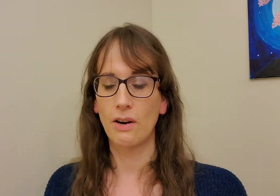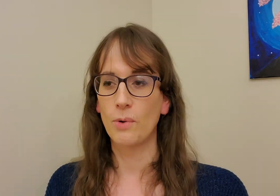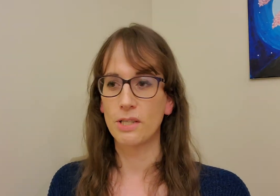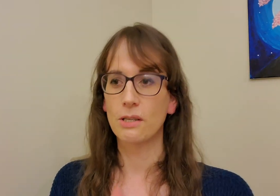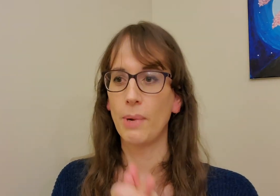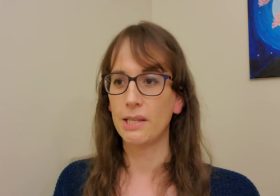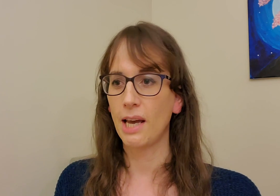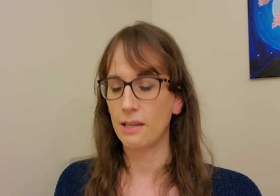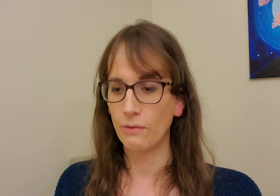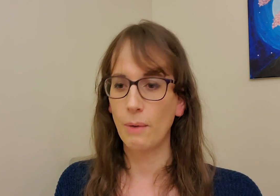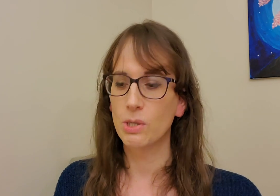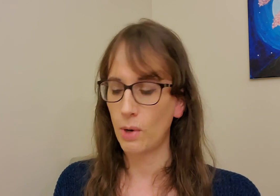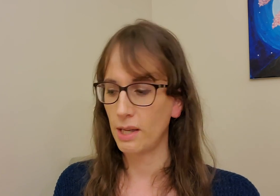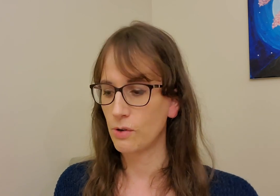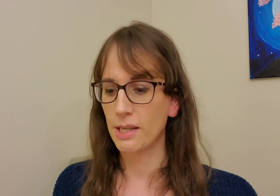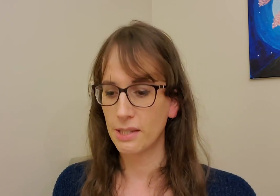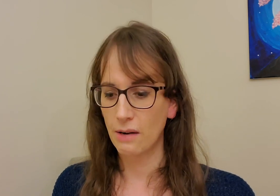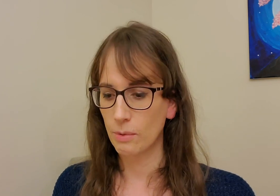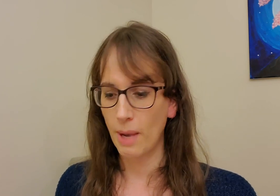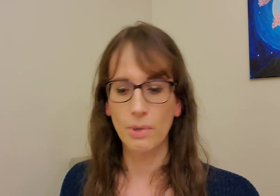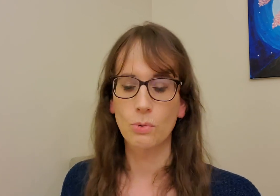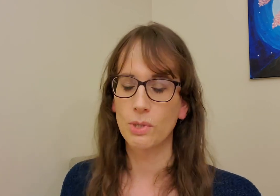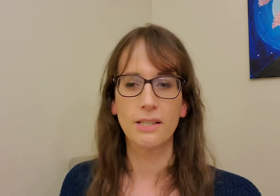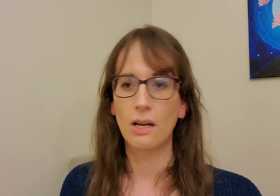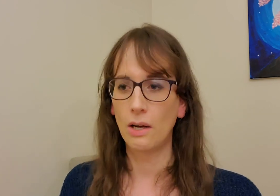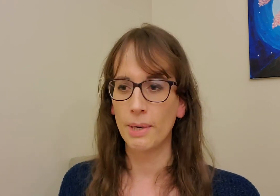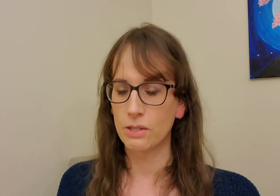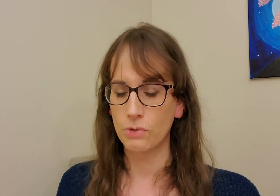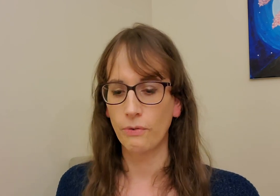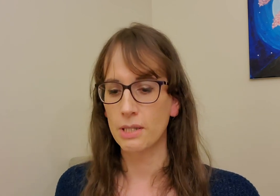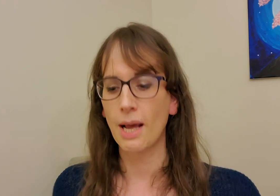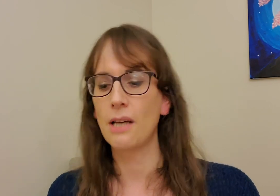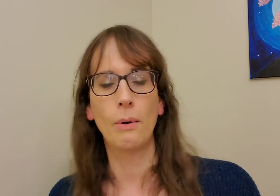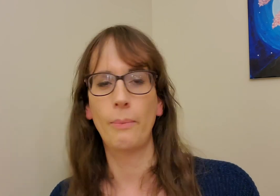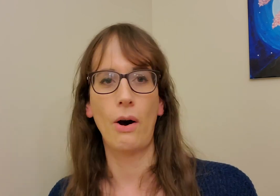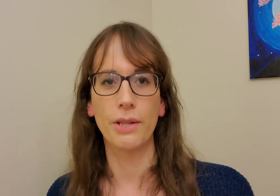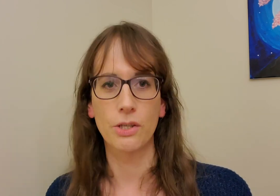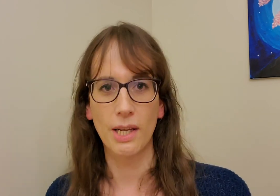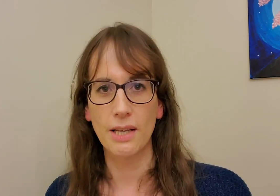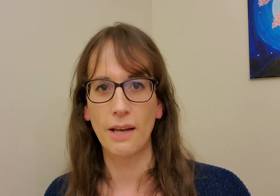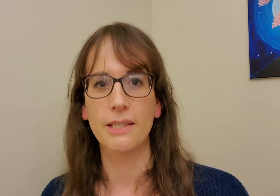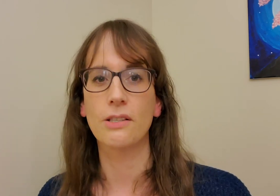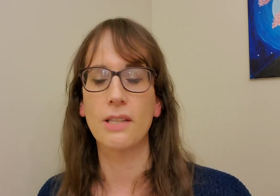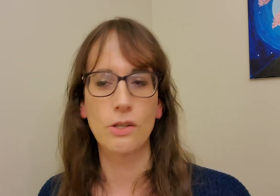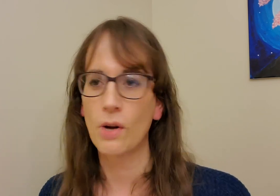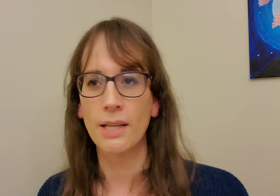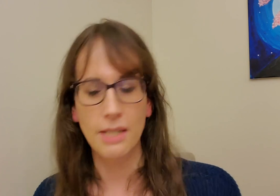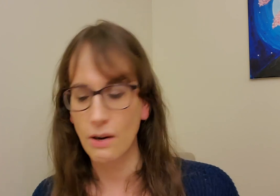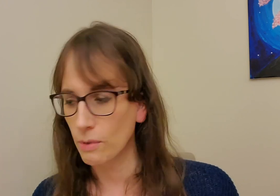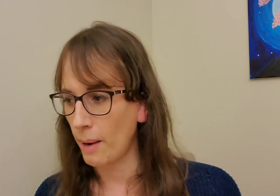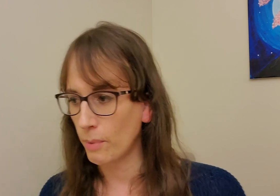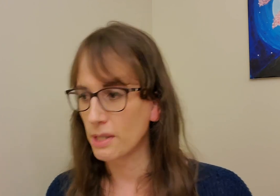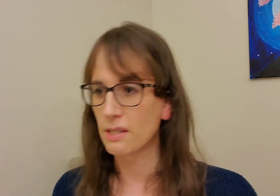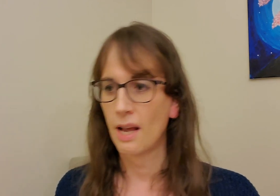que es un gran día, el 20 de noviembre. Trans día del recuerdo, que les digo a todos mis amigos heterosexuales. Les hablo de todas las celebraciones trans. Hay como un día trans de recuerdo